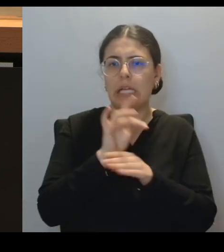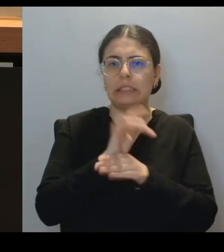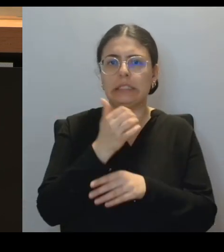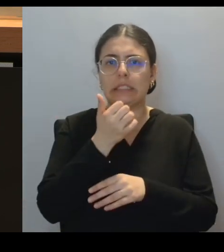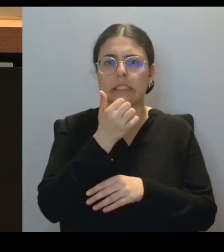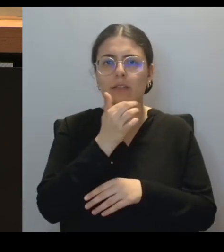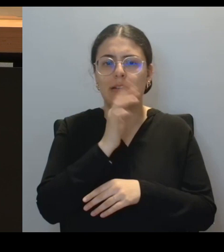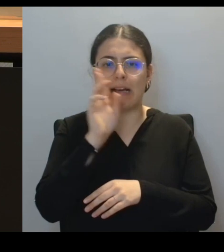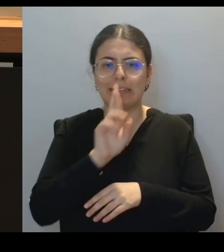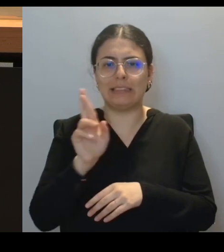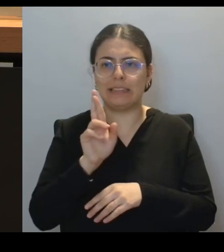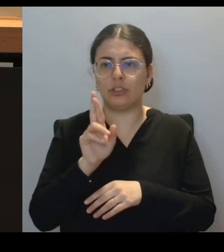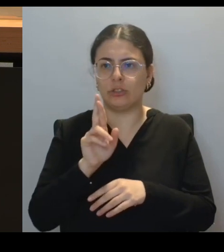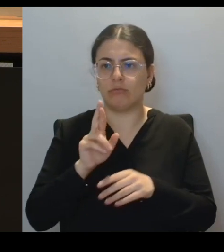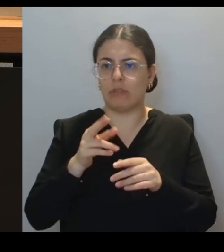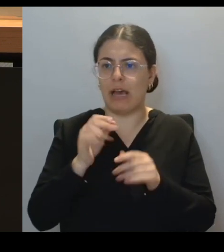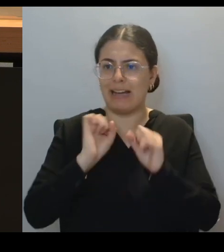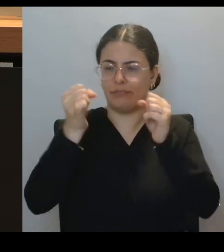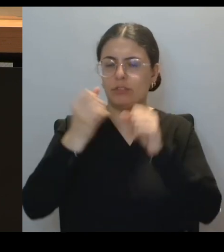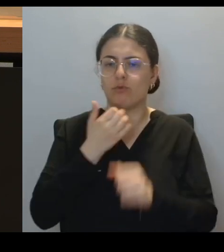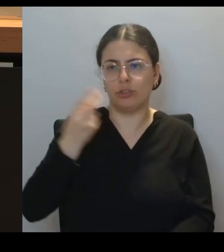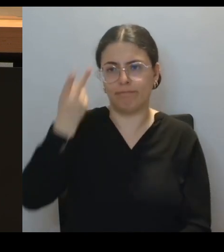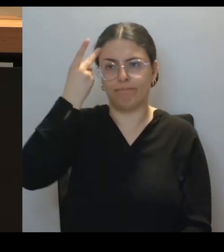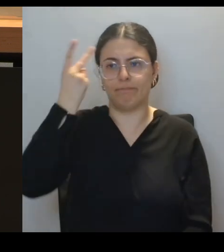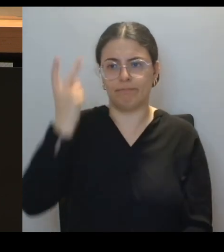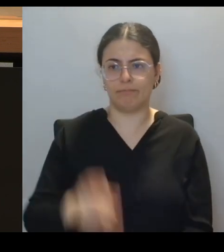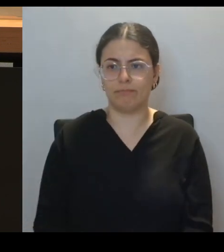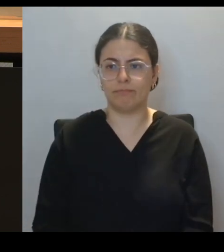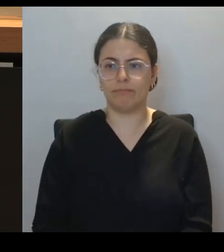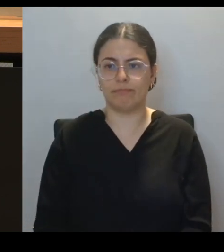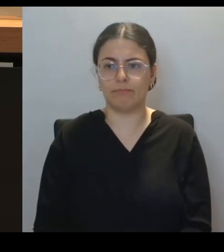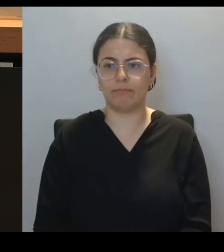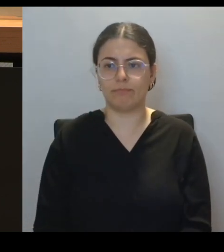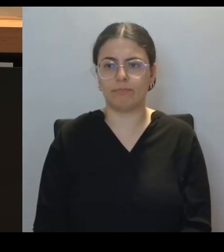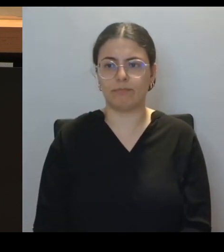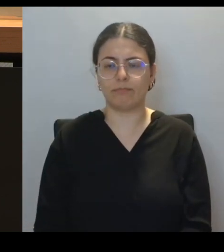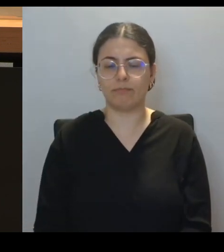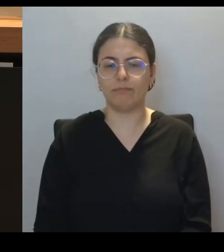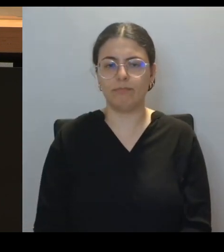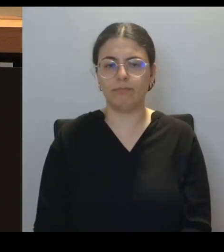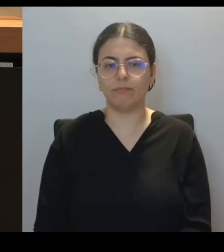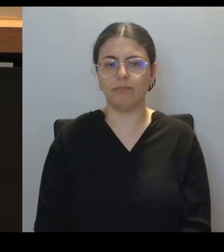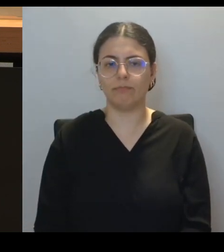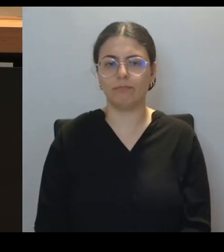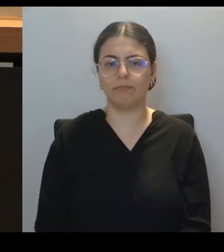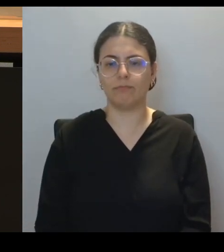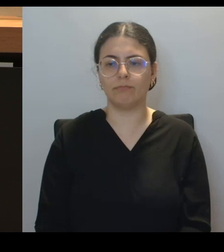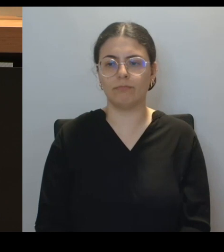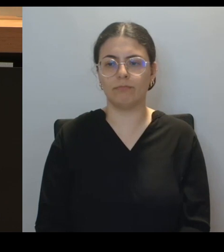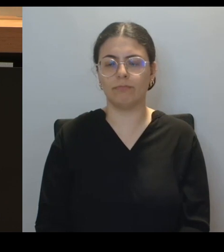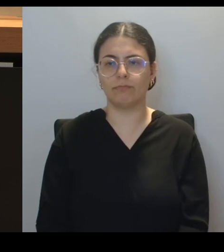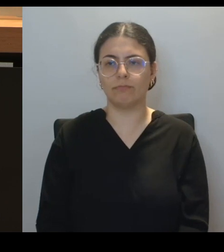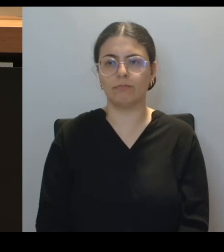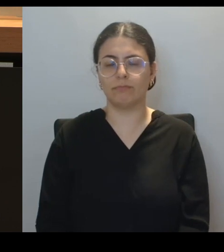entrechteter und diskriminierter Menschen und kämpfte bis zuletzt an der Seite von Betroffenen für eine Gesellschaft ohne Rassismus.